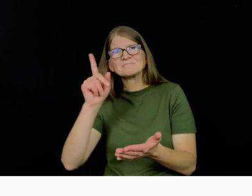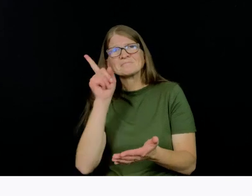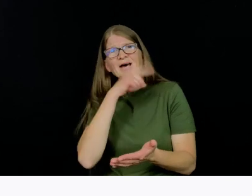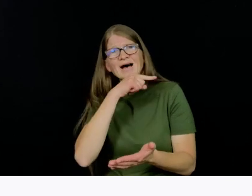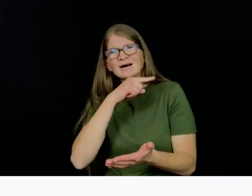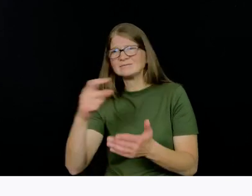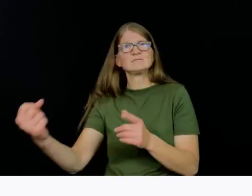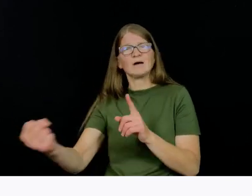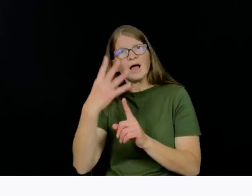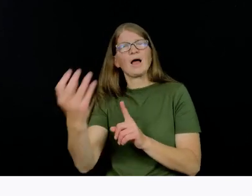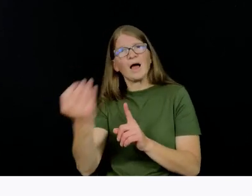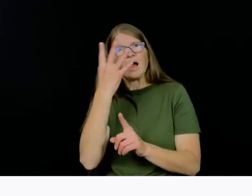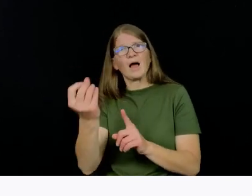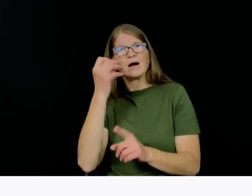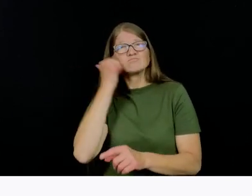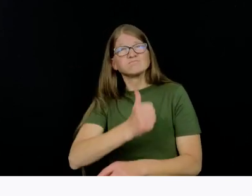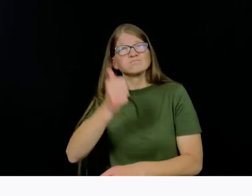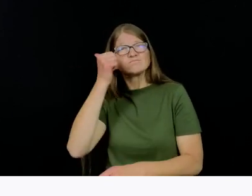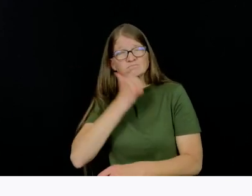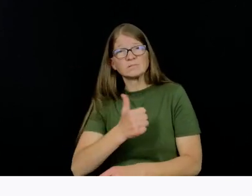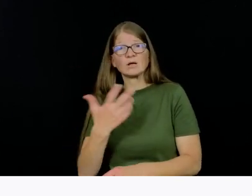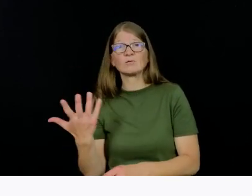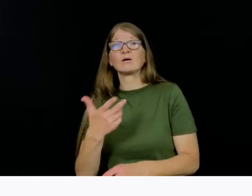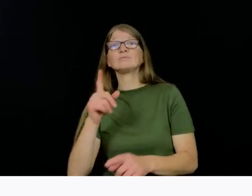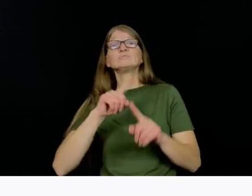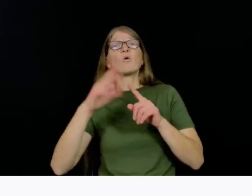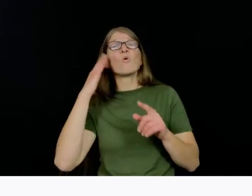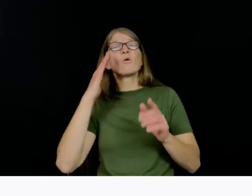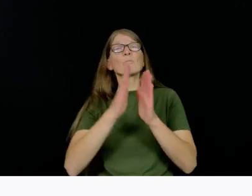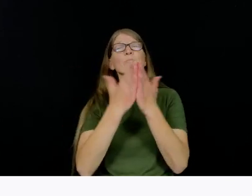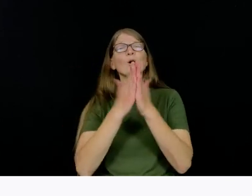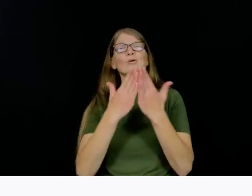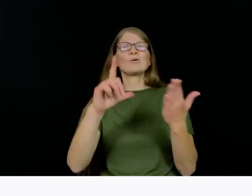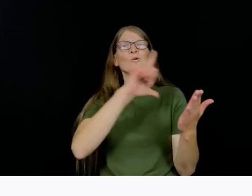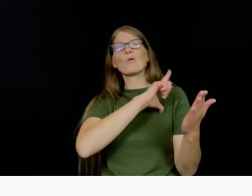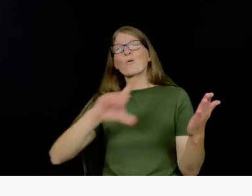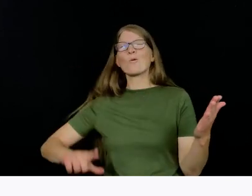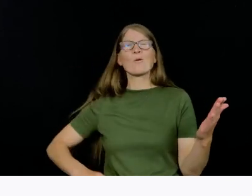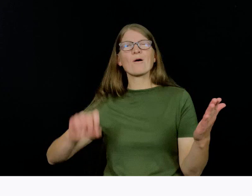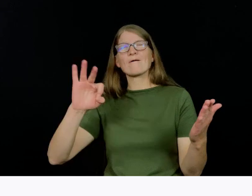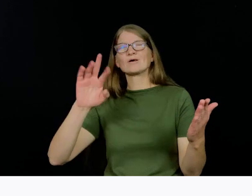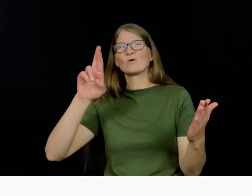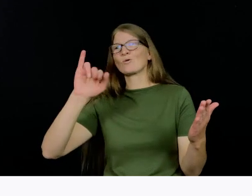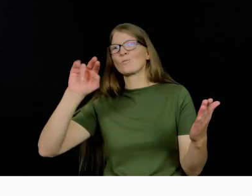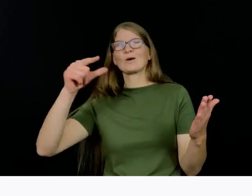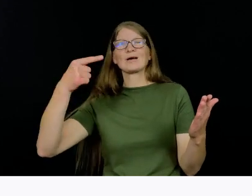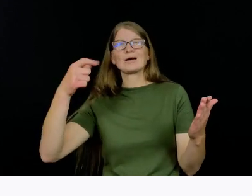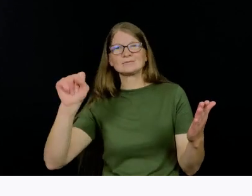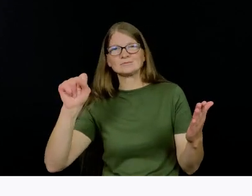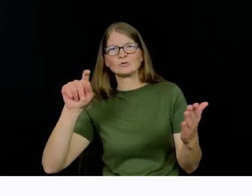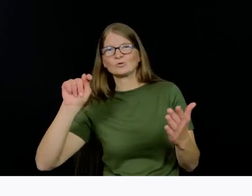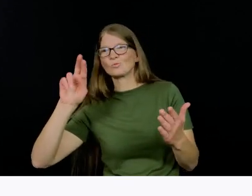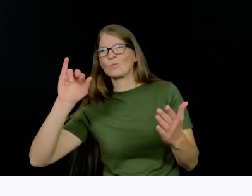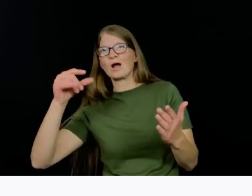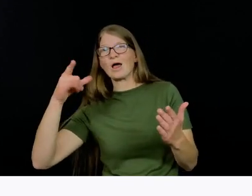إذا كانت كل منها عبارة عن صفحة في كتاب فالنتيجة هي ما يقرب من 20 مليون نسخة من ثلاثية "سيد الخواتم"